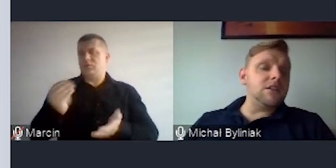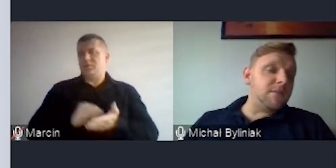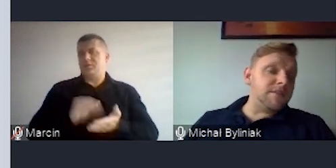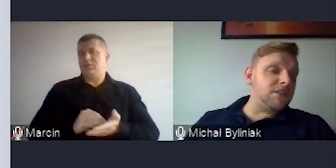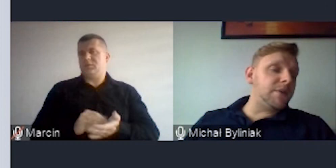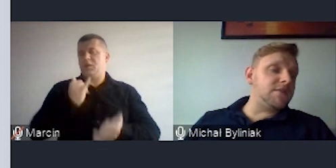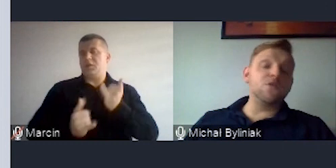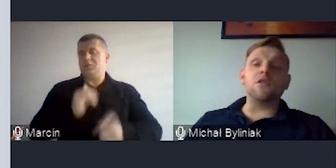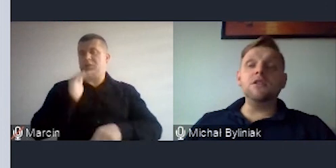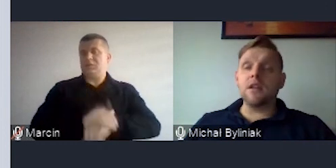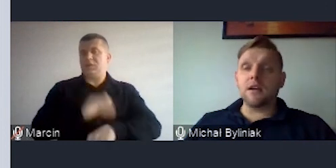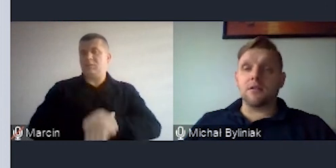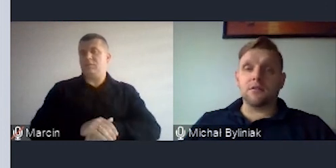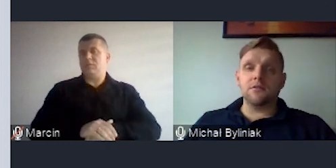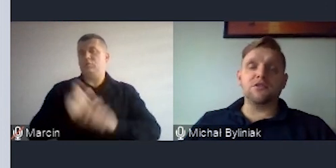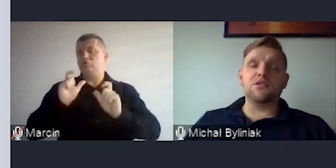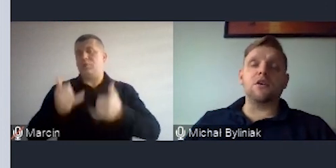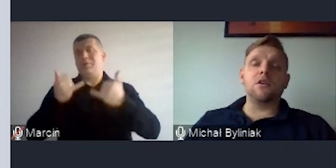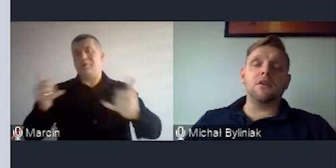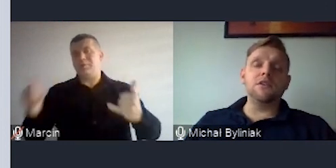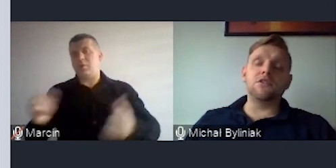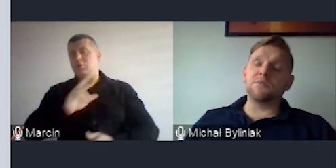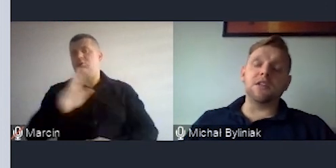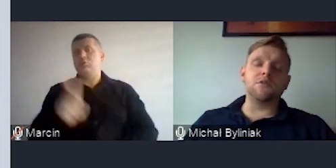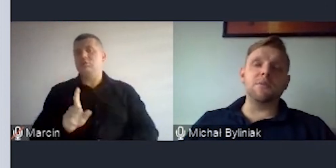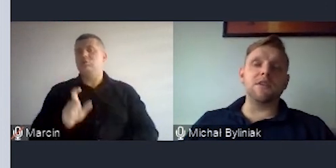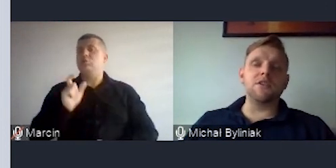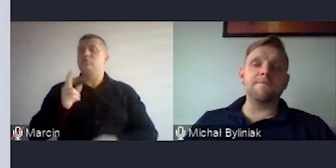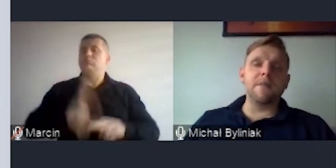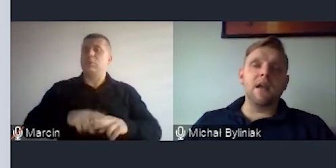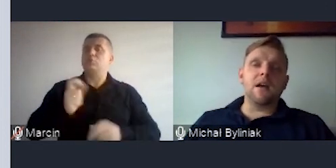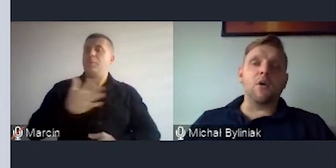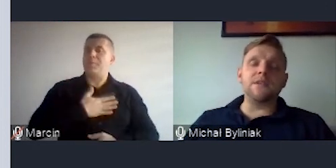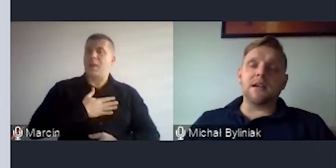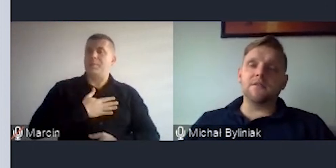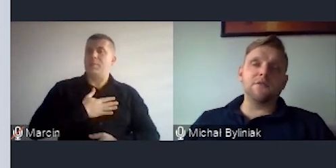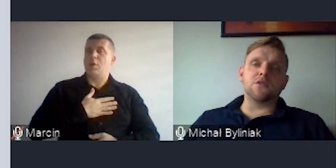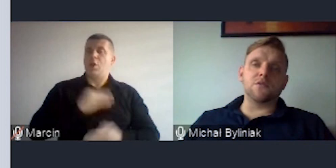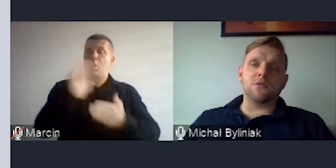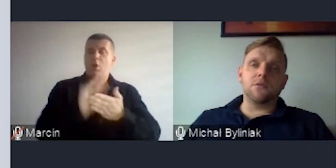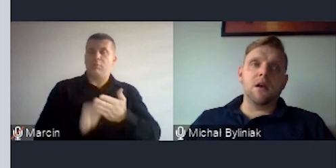Jeśli zamawiacie Państwo co innego niż sprzęt, który macie opisany we wniosku,